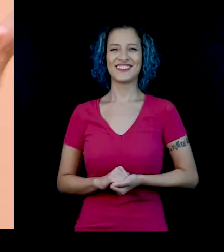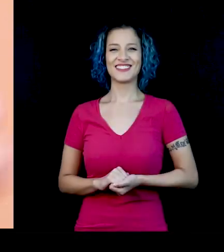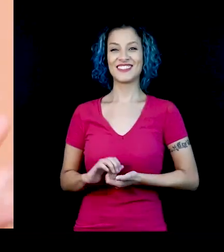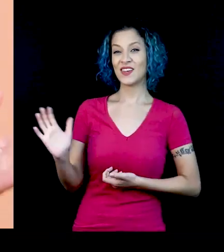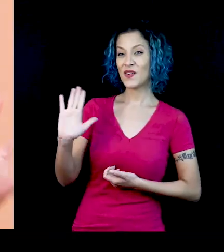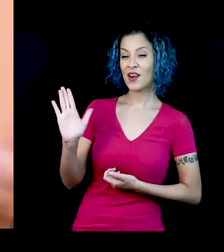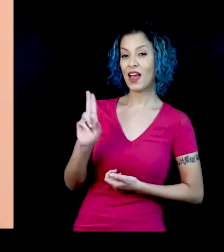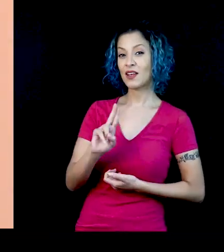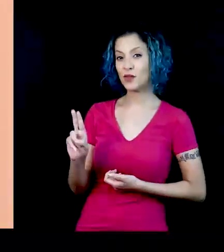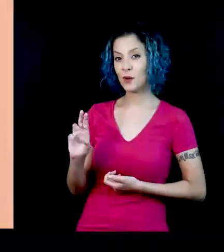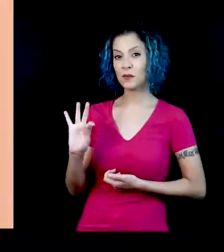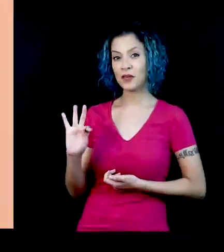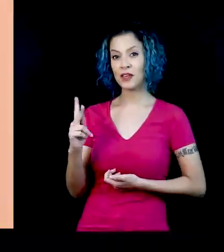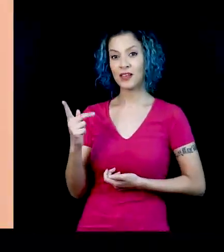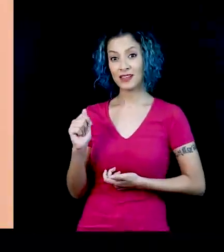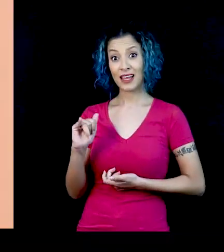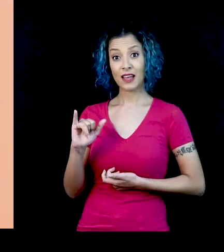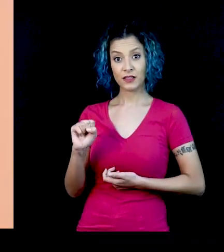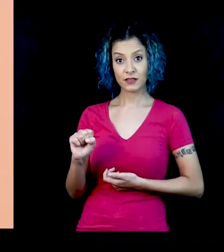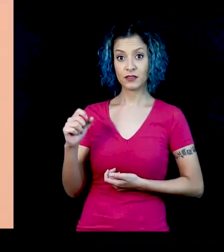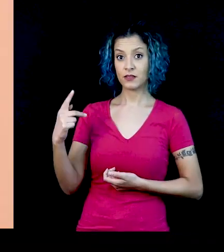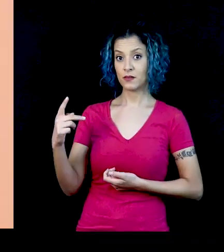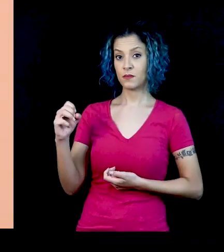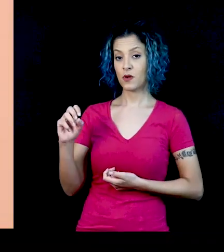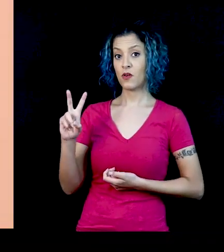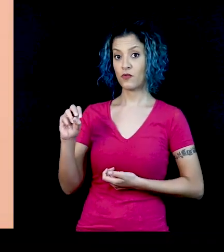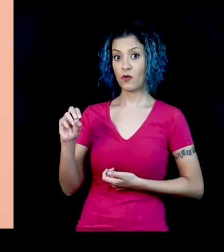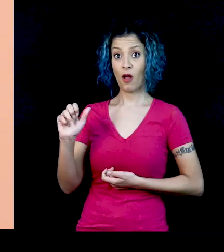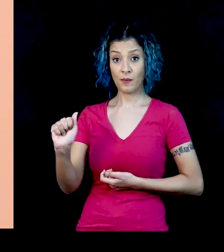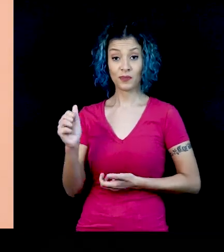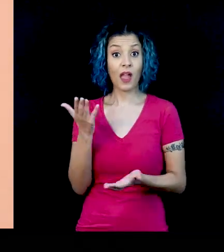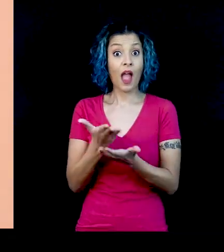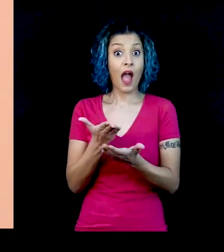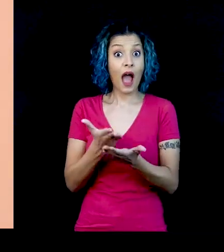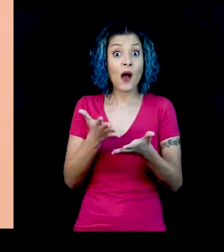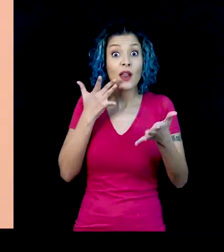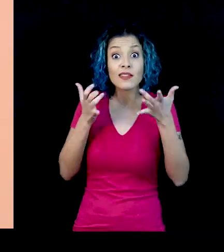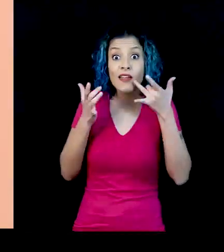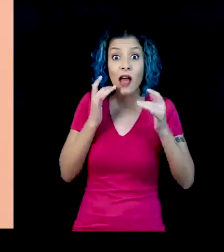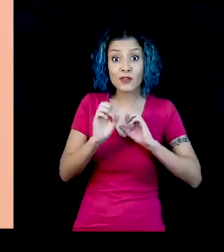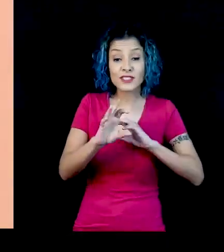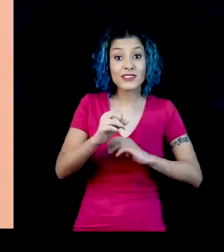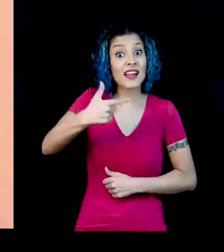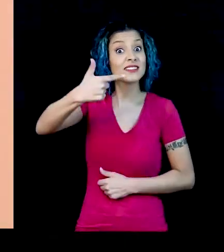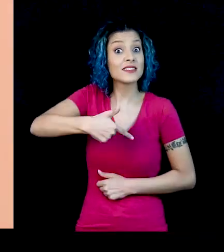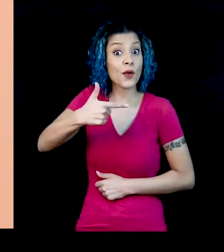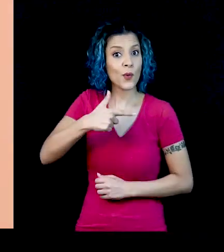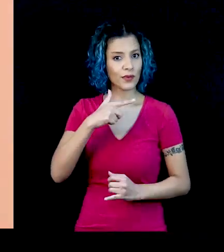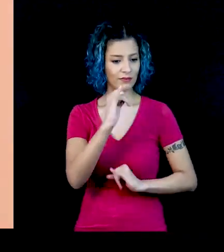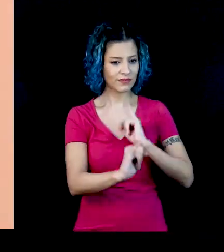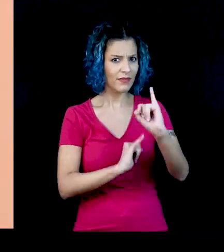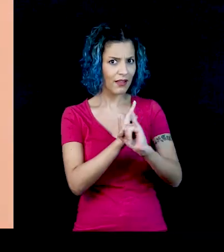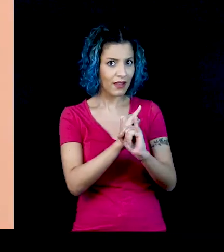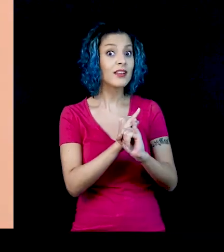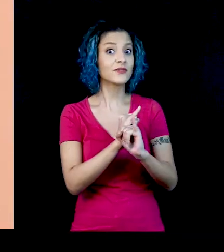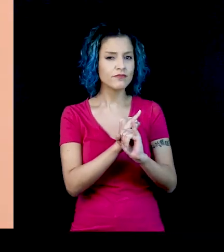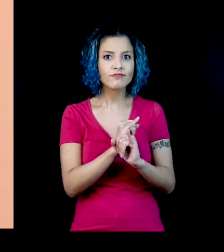Olá! Eu me chamo Thaís Póvoa. Esta é a nossa segunda aula de teatro on-line. Para quem perdeu a primeira, não tem problema,